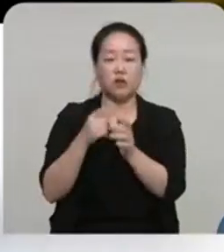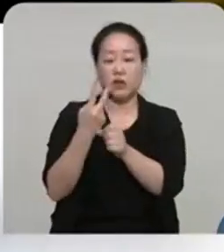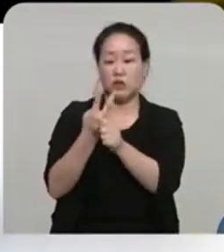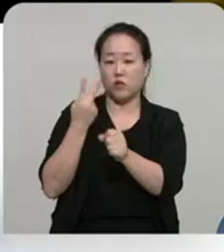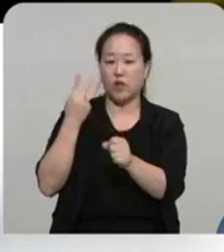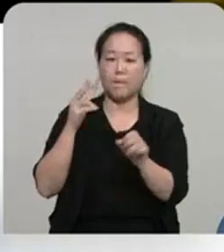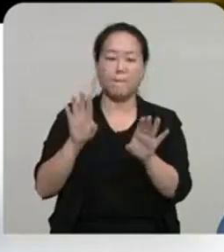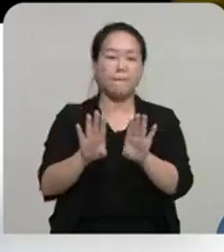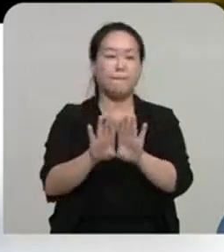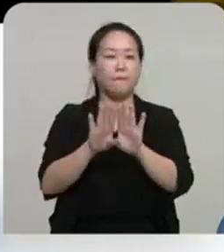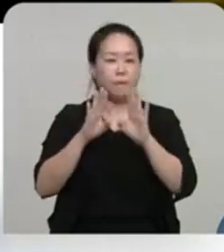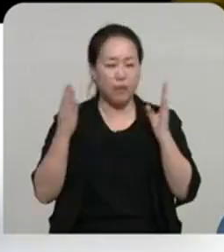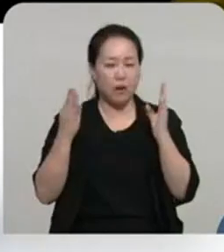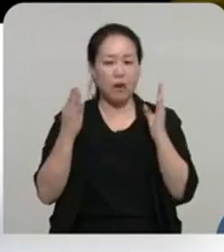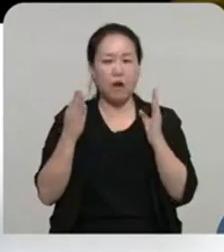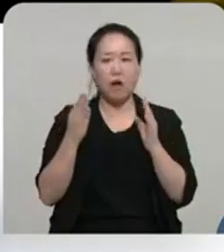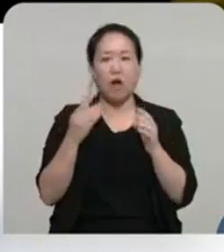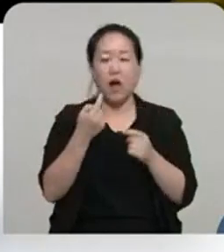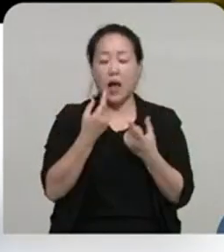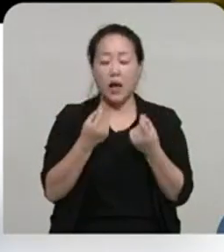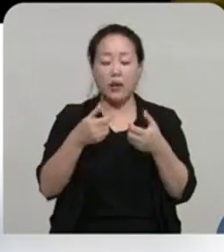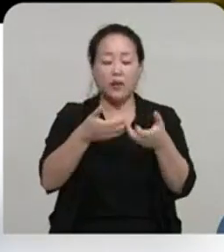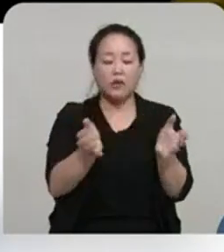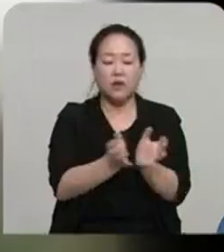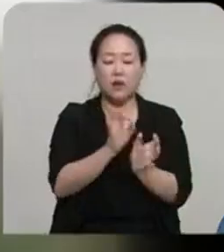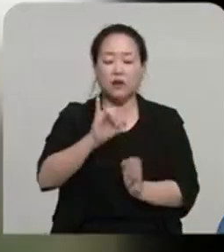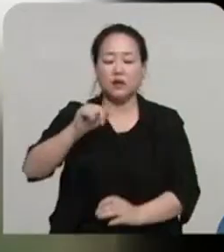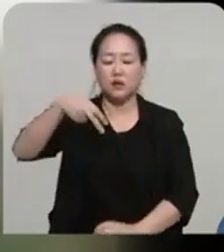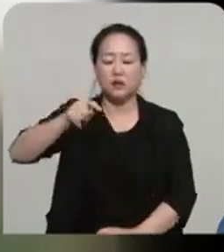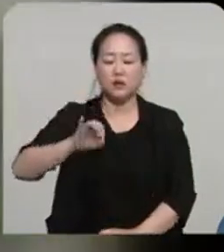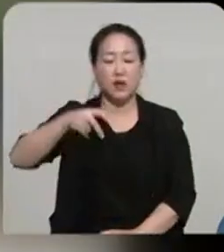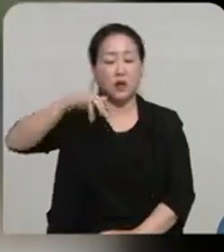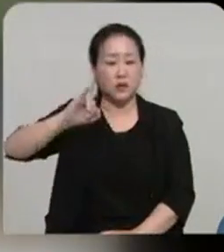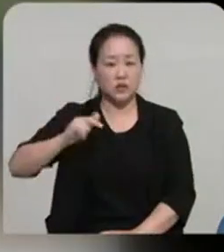같은 당 이상직 의원이 공직선거법 위반으로 낙마하자 지역구 선점